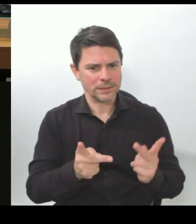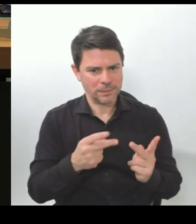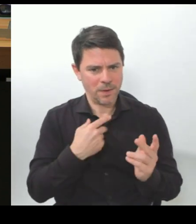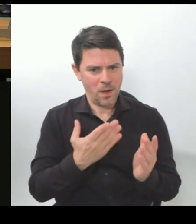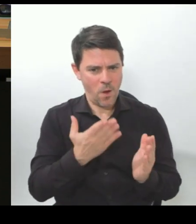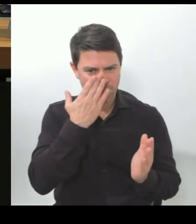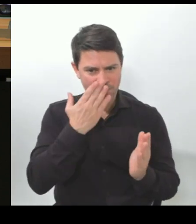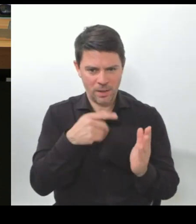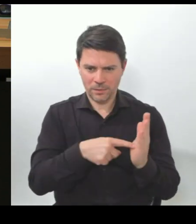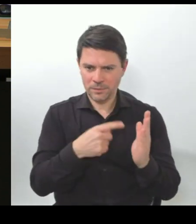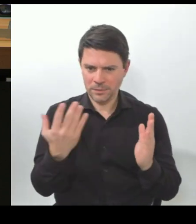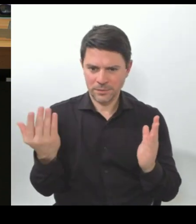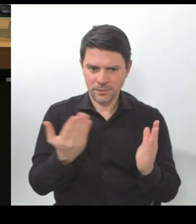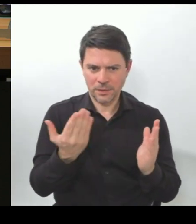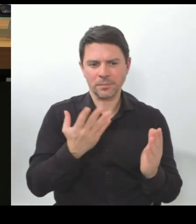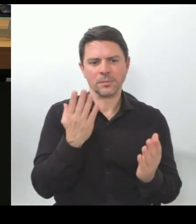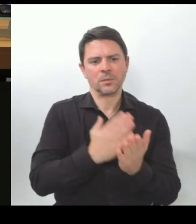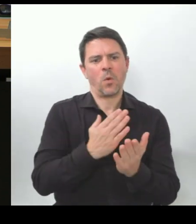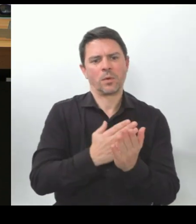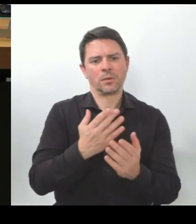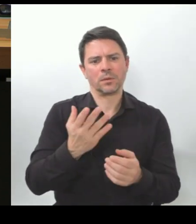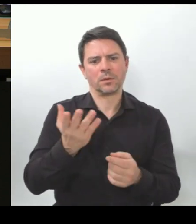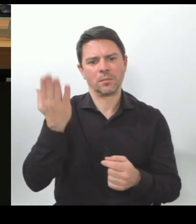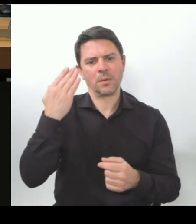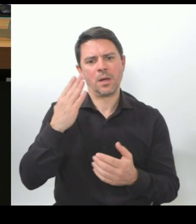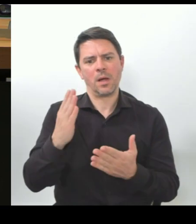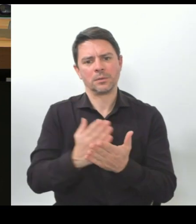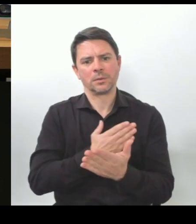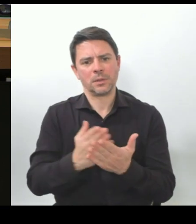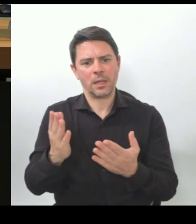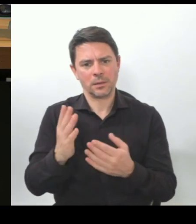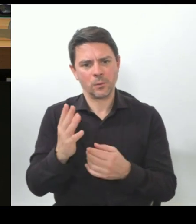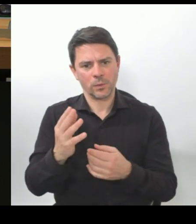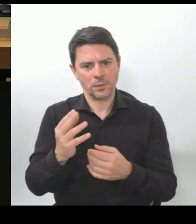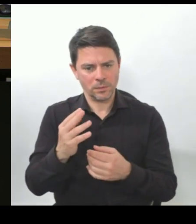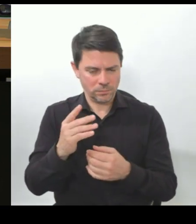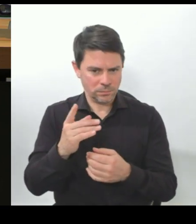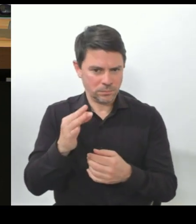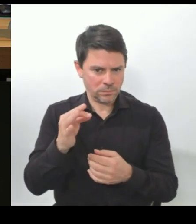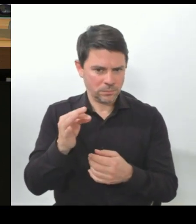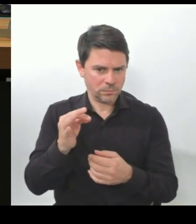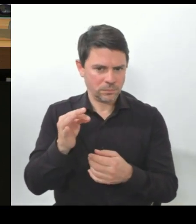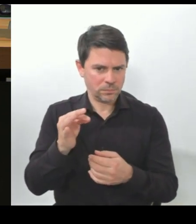geht endlich in die Umsetzung. Aber im fünften Jahr sind wir auch etwas eines Schlechtern belehrt. Nach wie vor gibt es